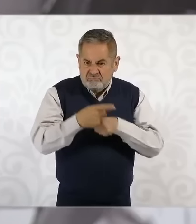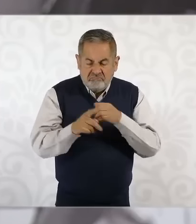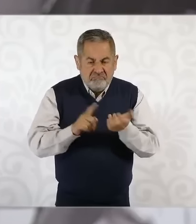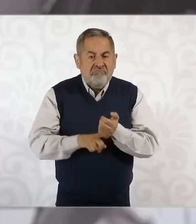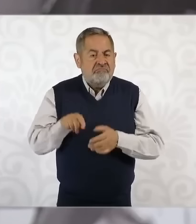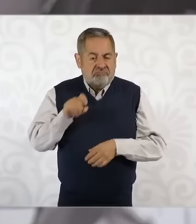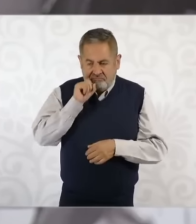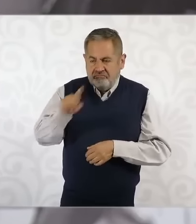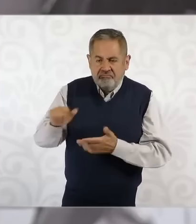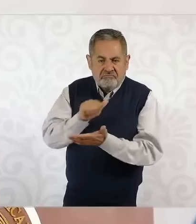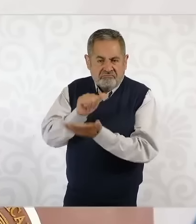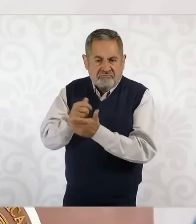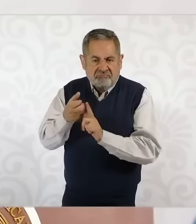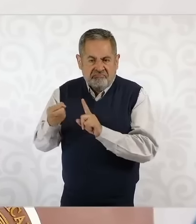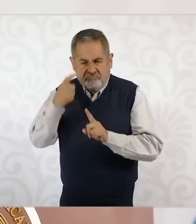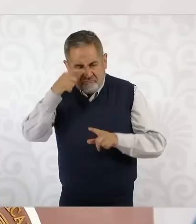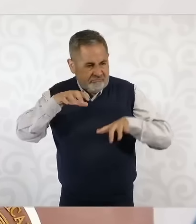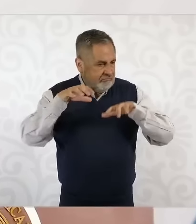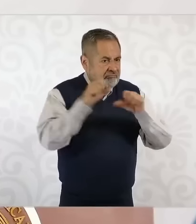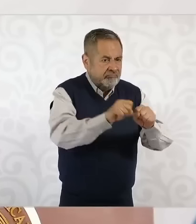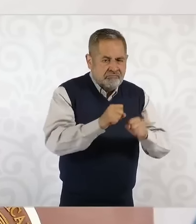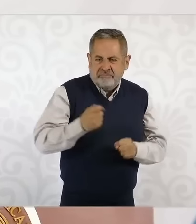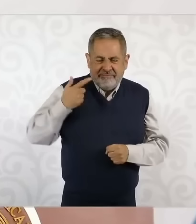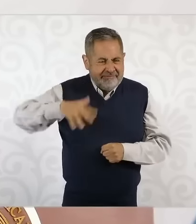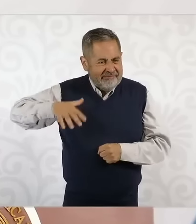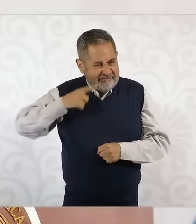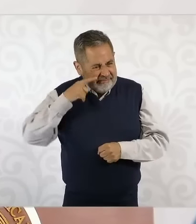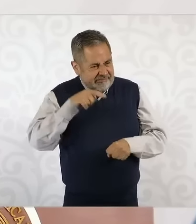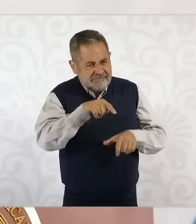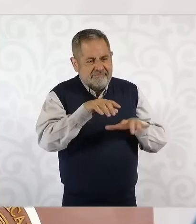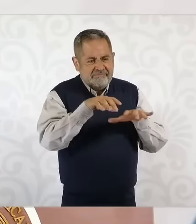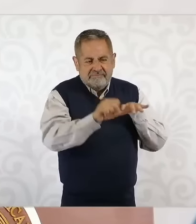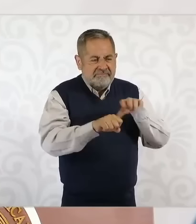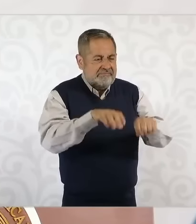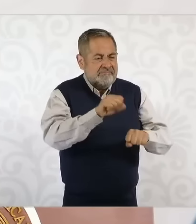orden con una orden de aprensión por los hechos recientes que se han dado en el estado de Colima.